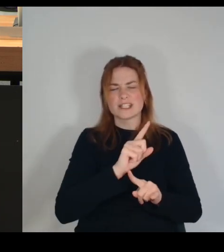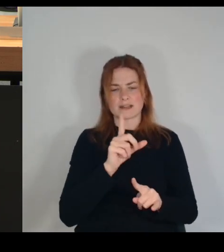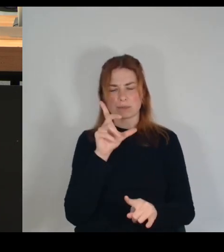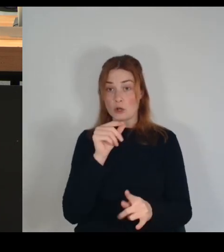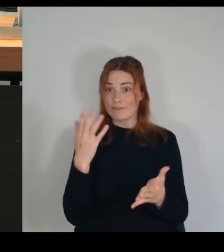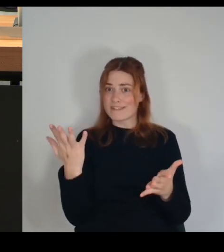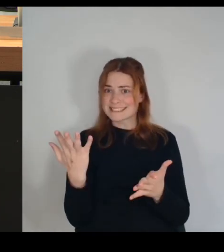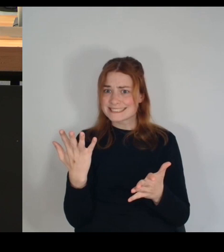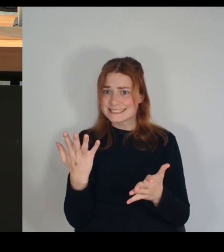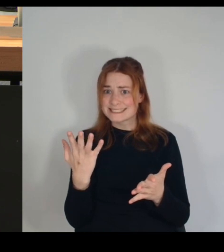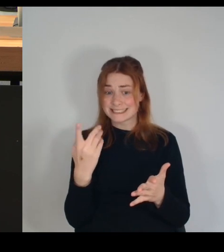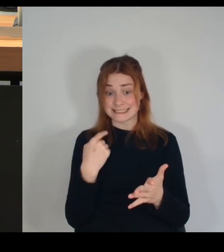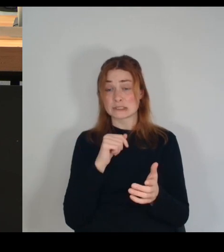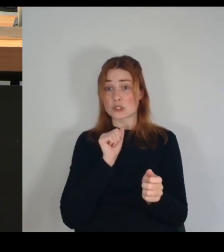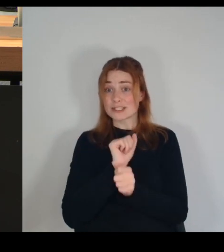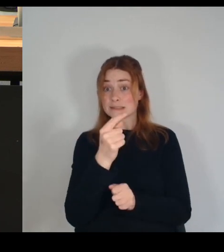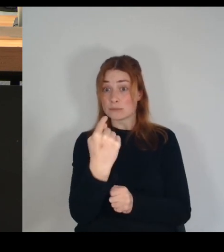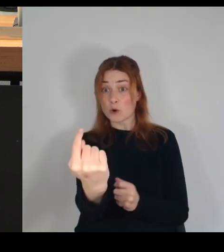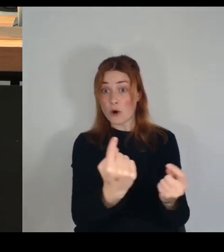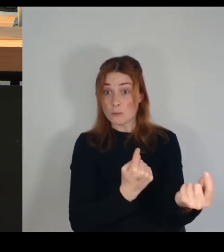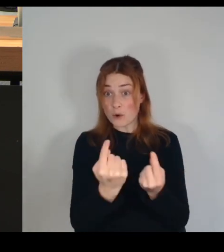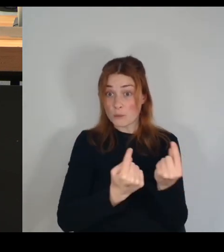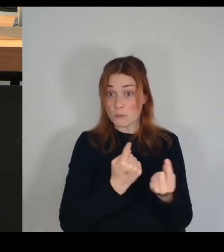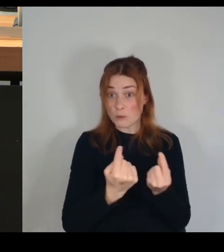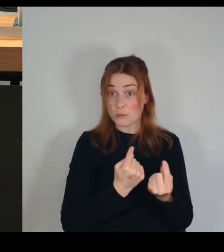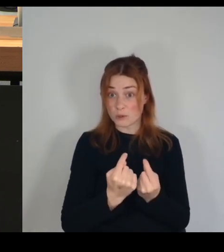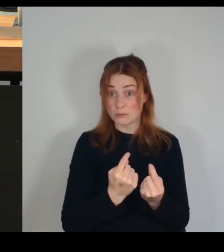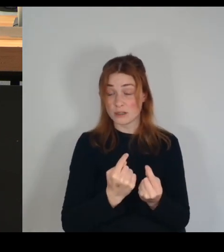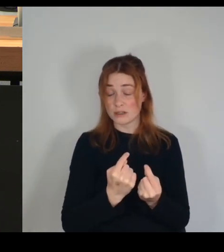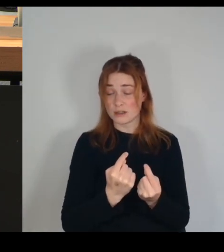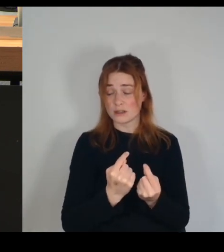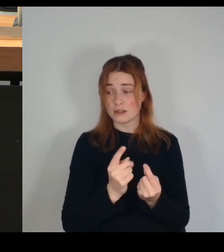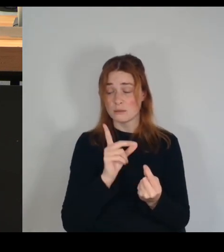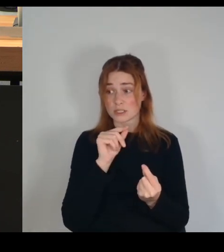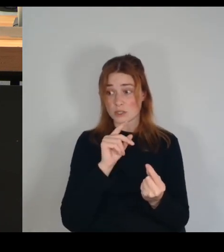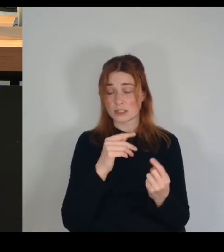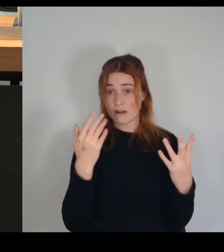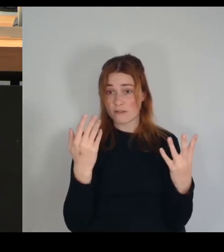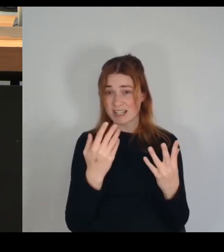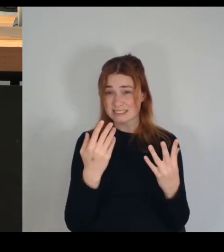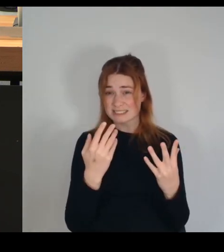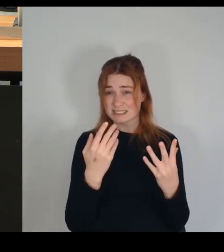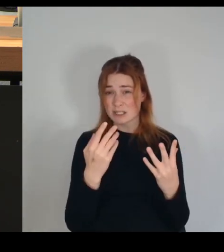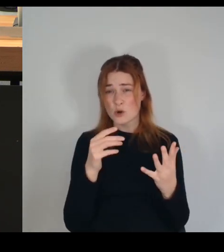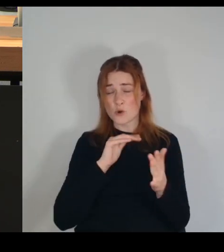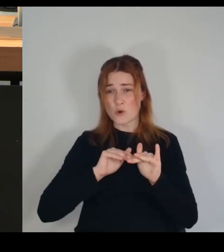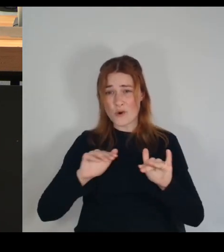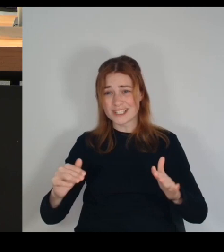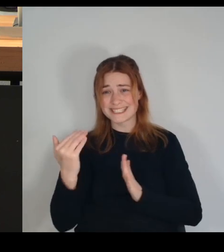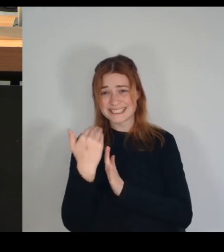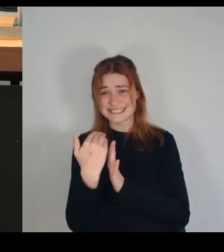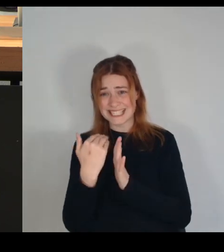diesem Haus wird das Grundgesetz der Bundesrepublik Deutschland in dieser Frage ändern. Also was machen wir denn dann mit denen?